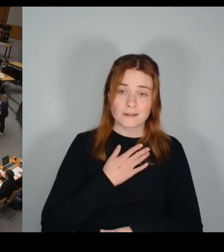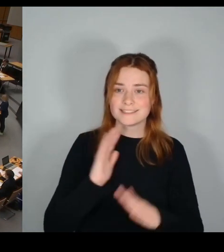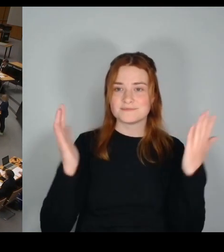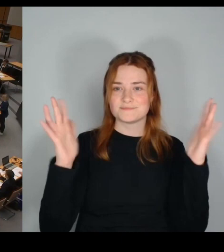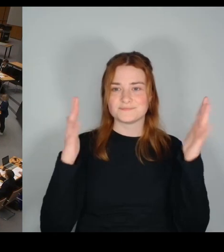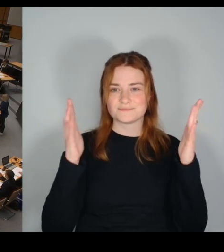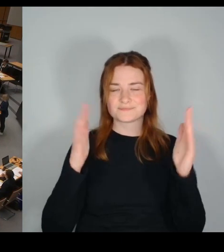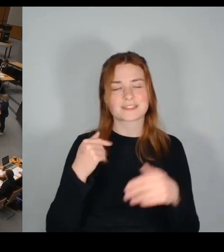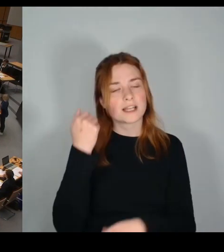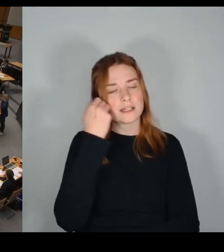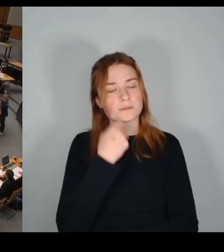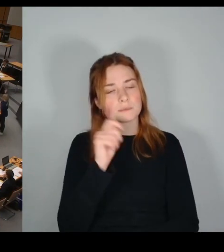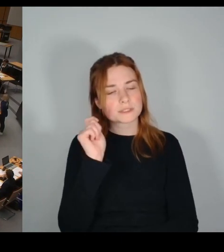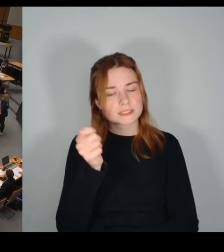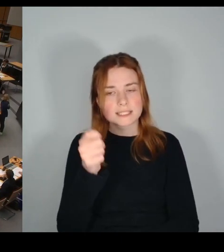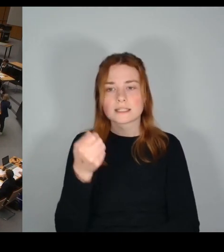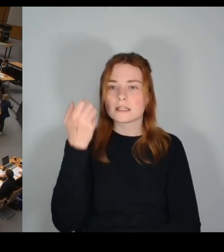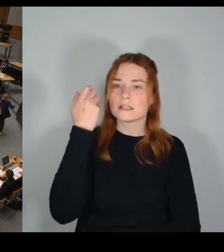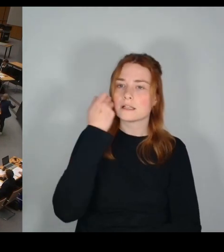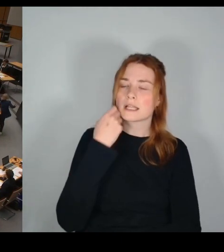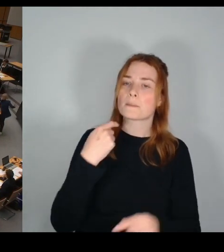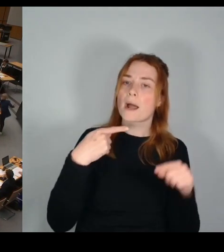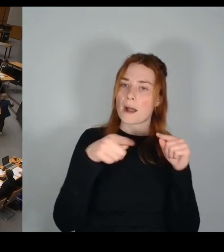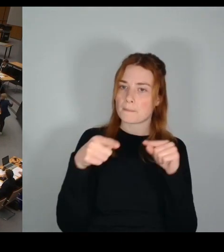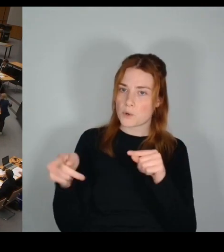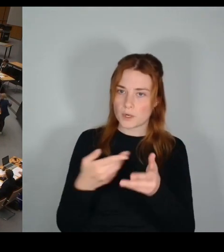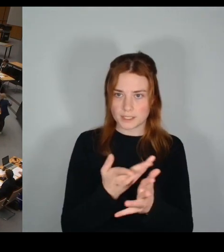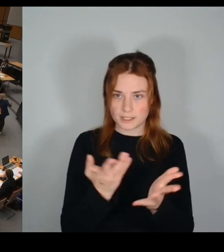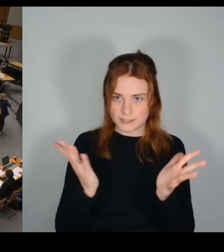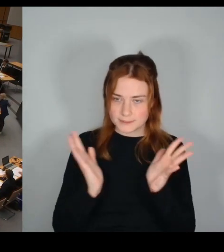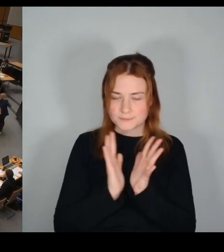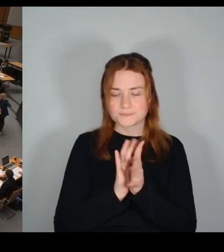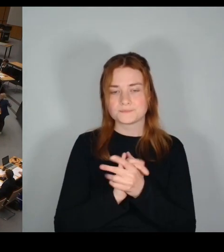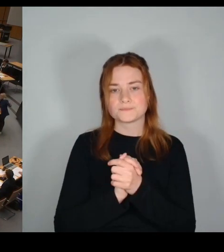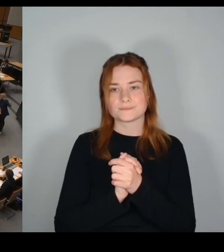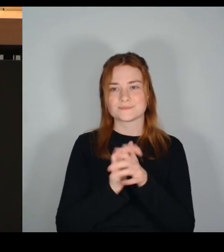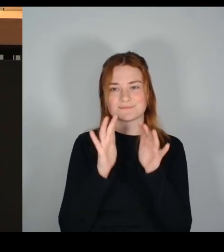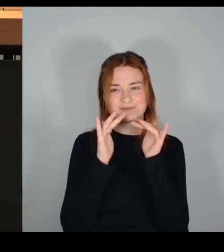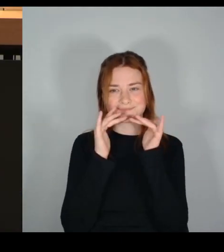Ich strahle Sie an, ich strahle Sie an, ich kann mir das auch leisten, denn ich stamme aus Brunsbüttel